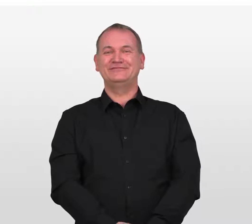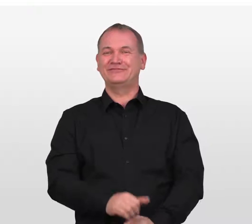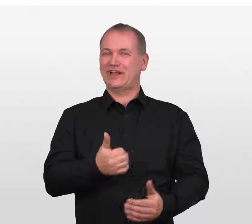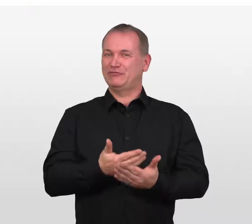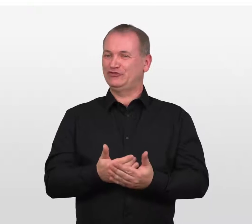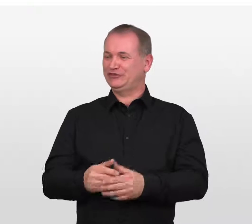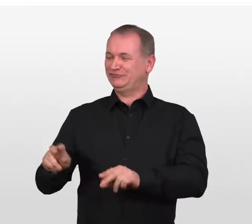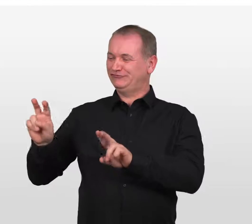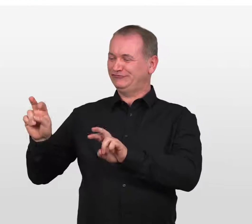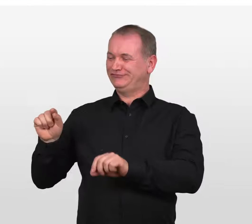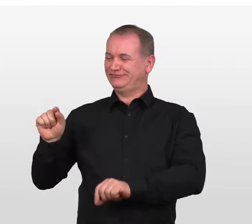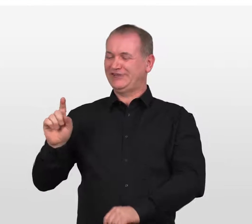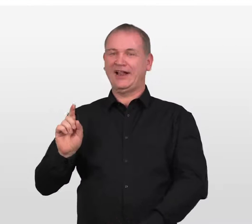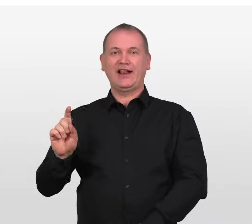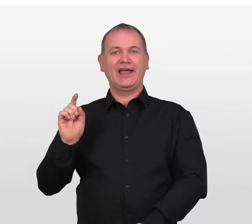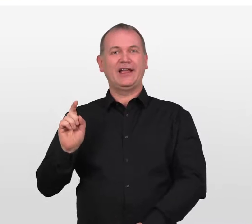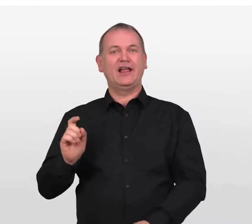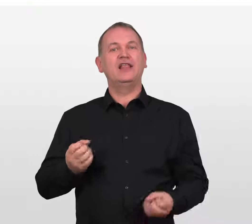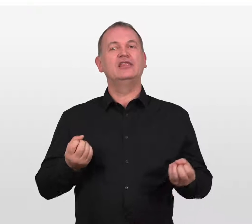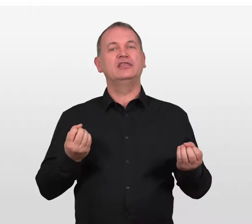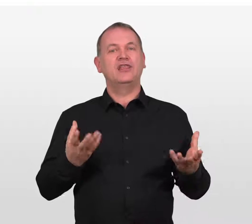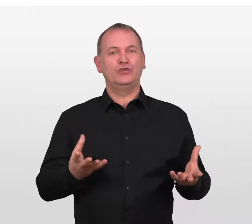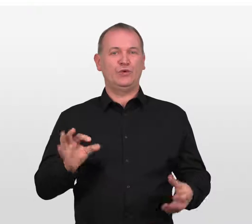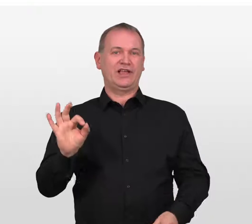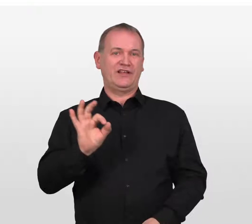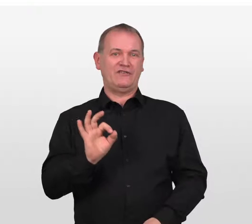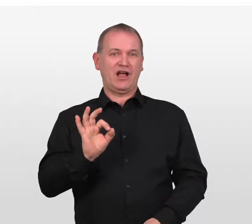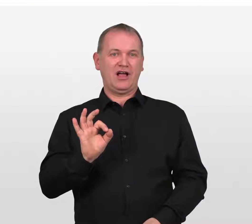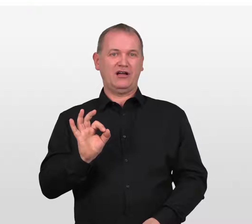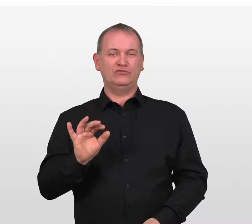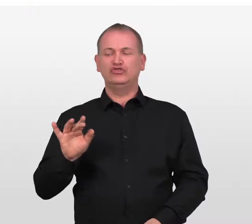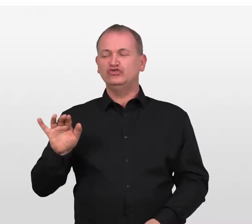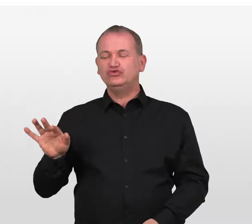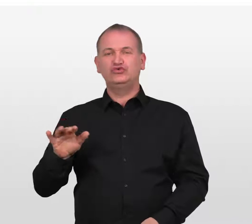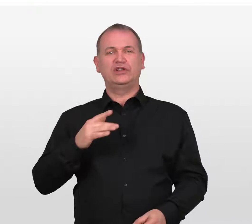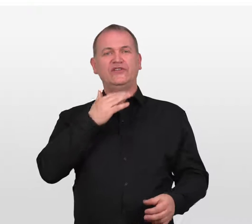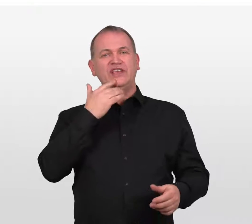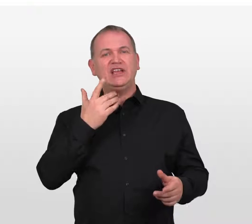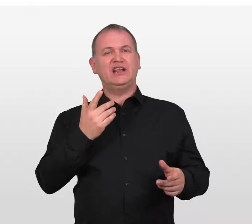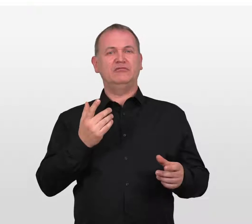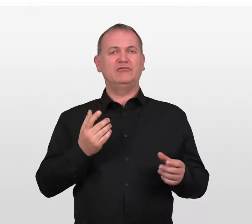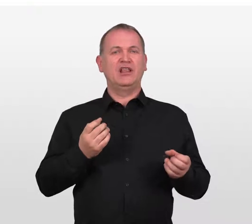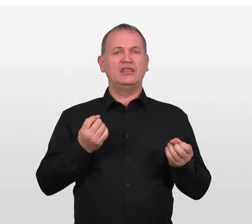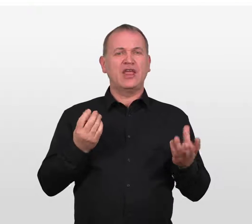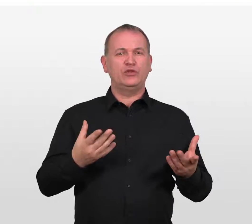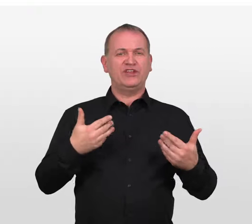Unter dem Punkt „Naturgefahren“ finden Sie eine Liste von Naturereignissen,